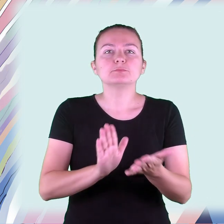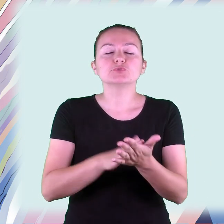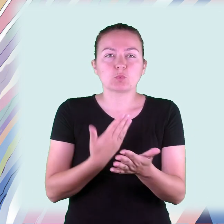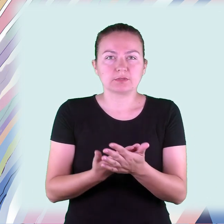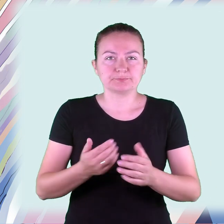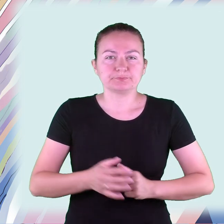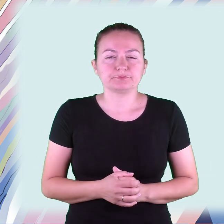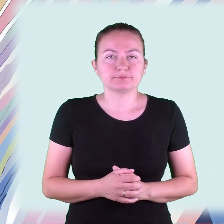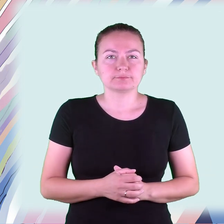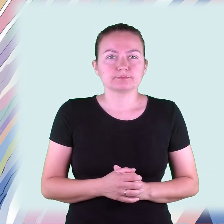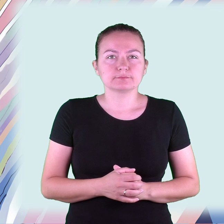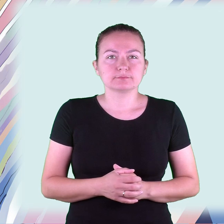Przykłady: